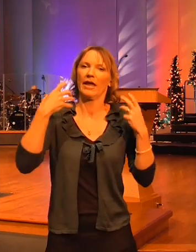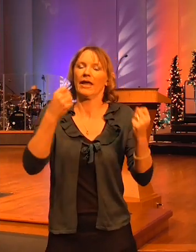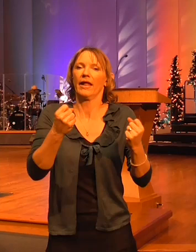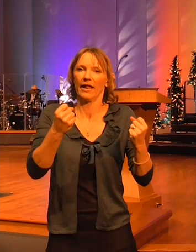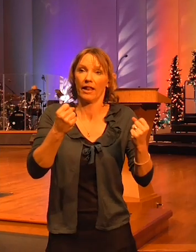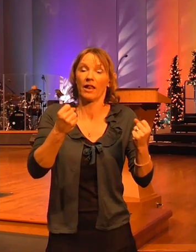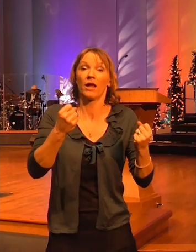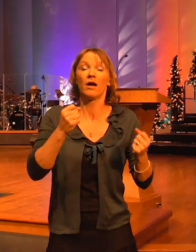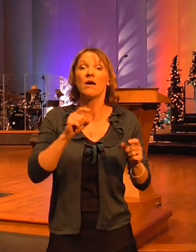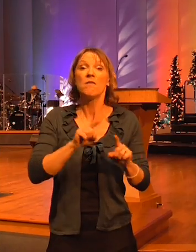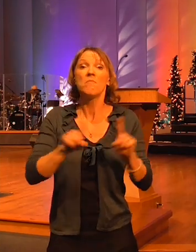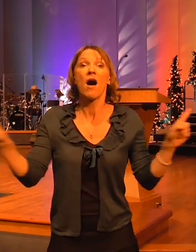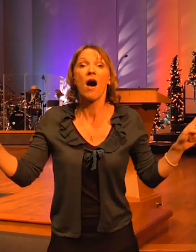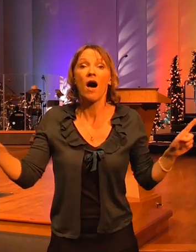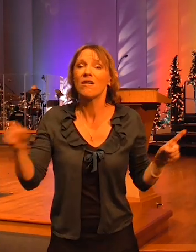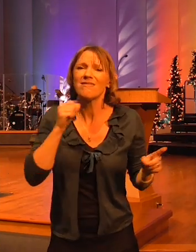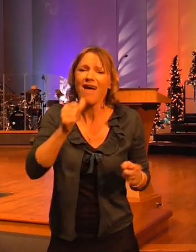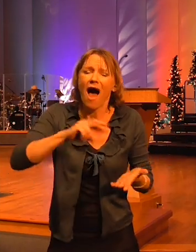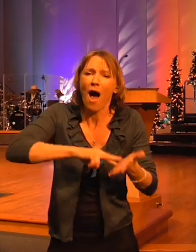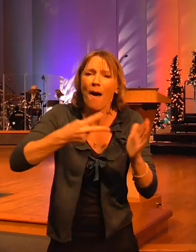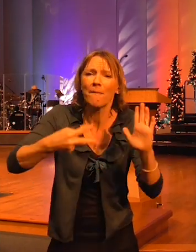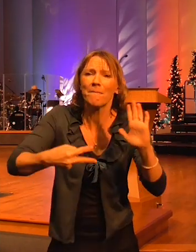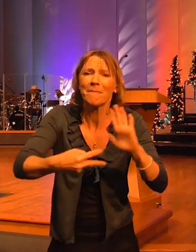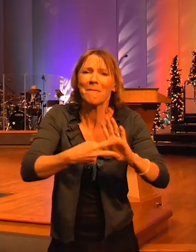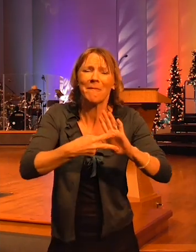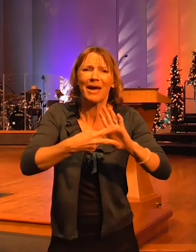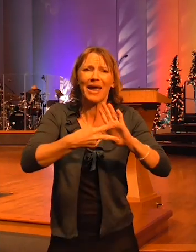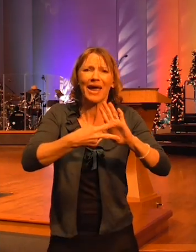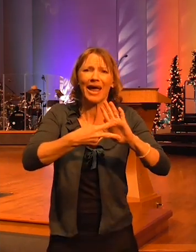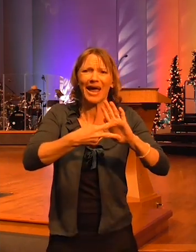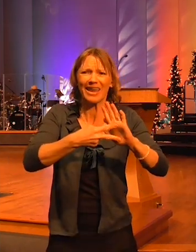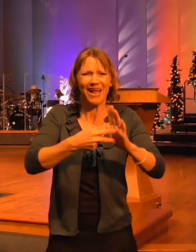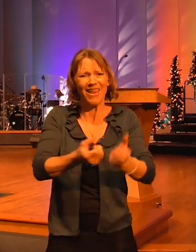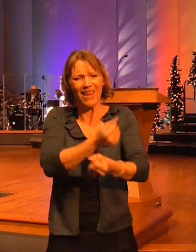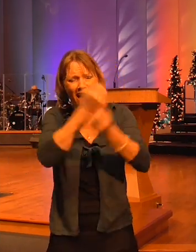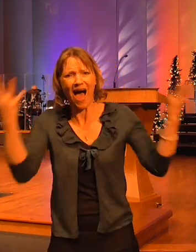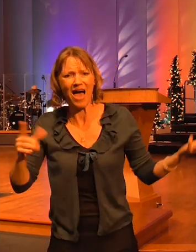eso no significa que esté ahí. No hay mucho dolor que sentir